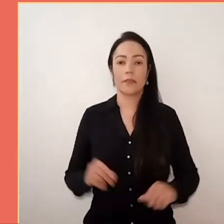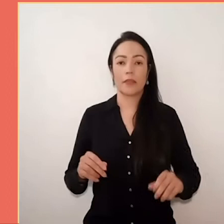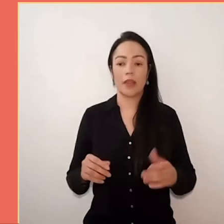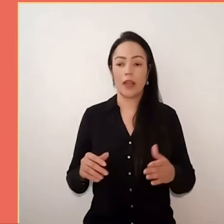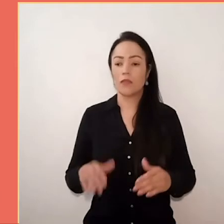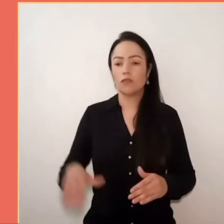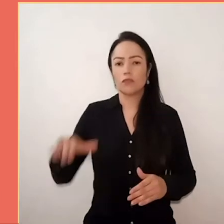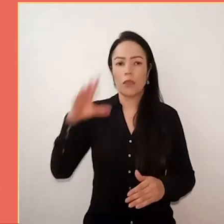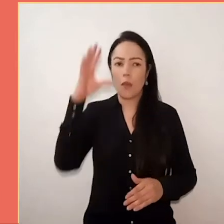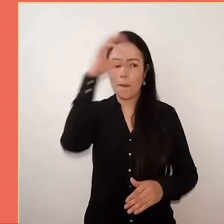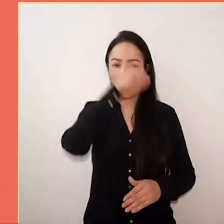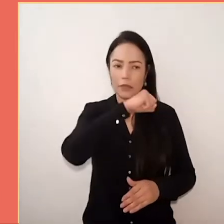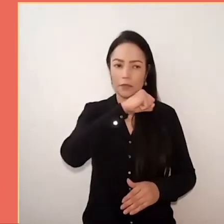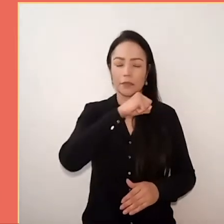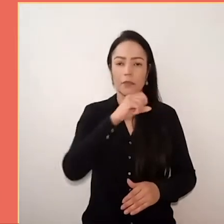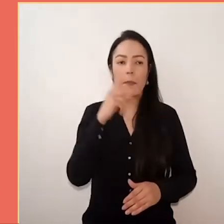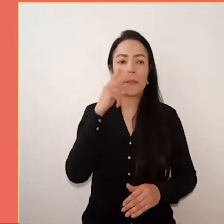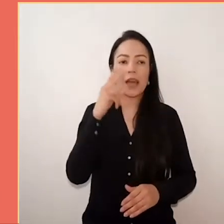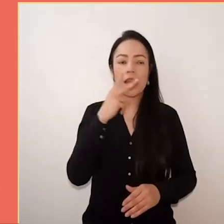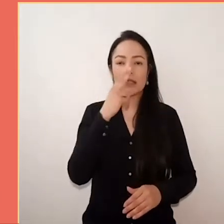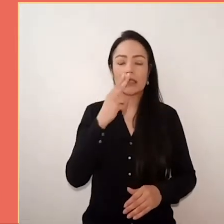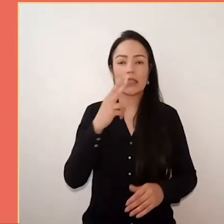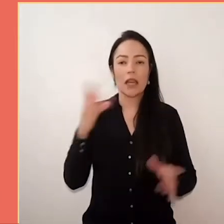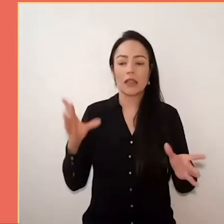está atada a verdade do seu momento.